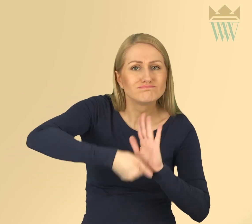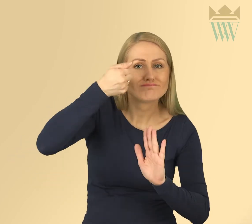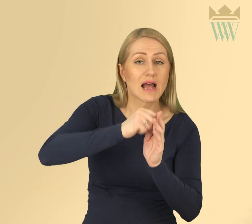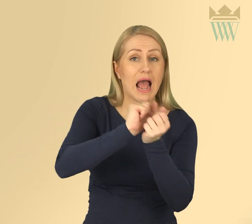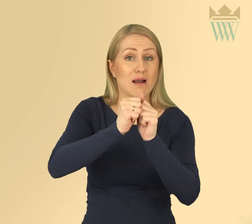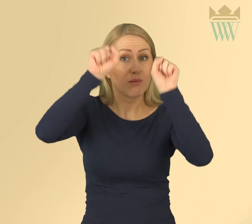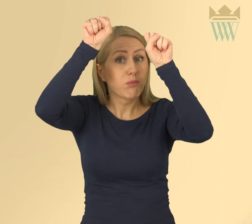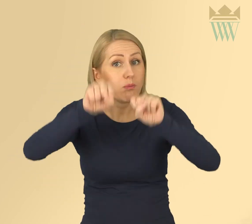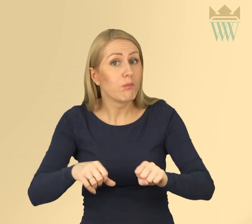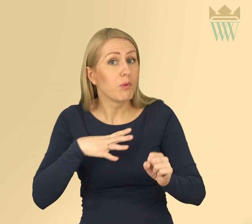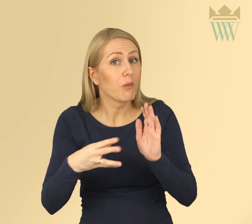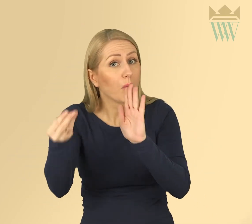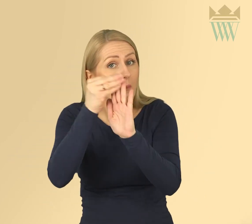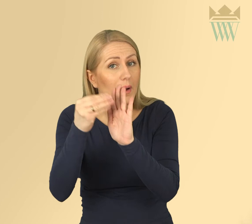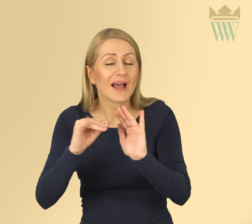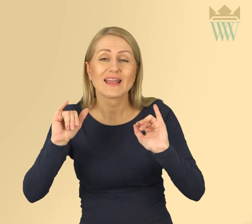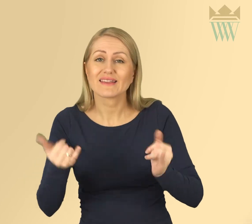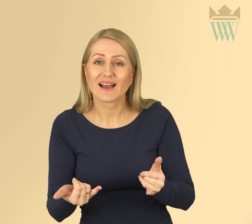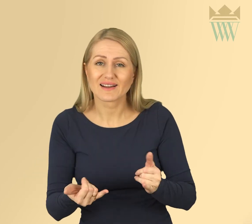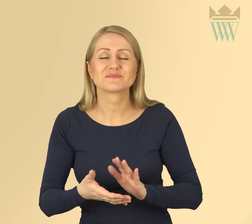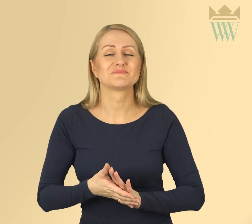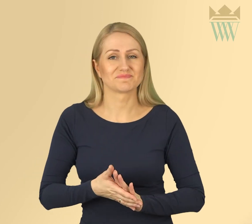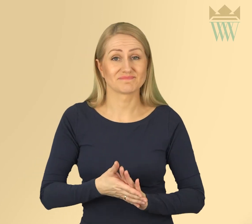jakie tynki lub okładziny ją zdobią.